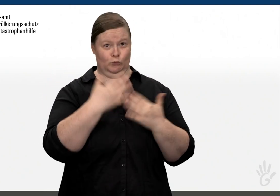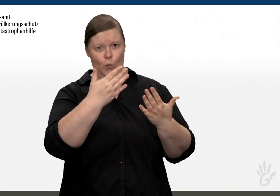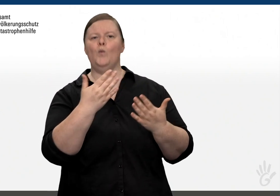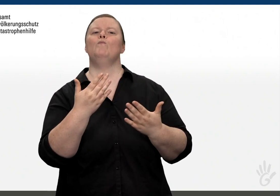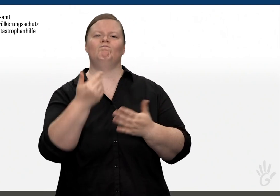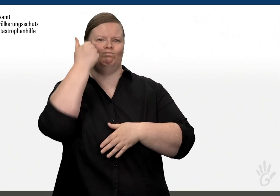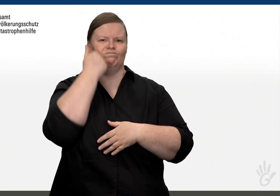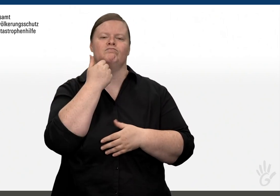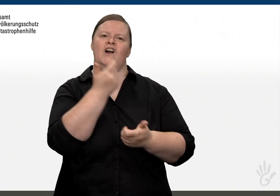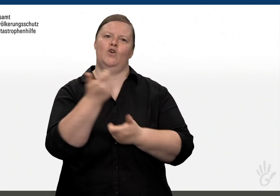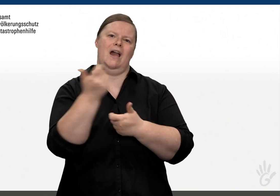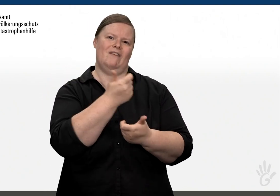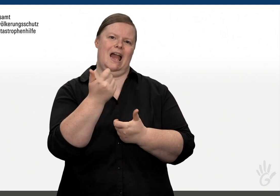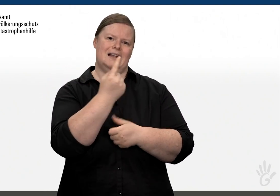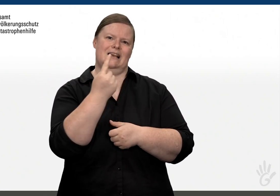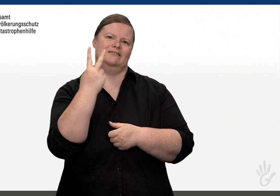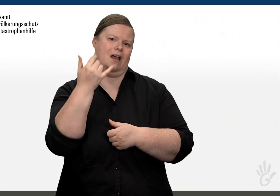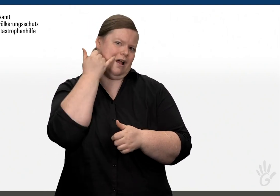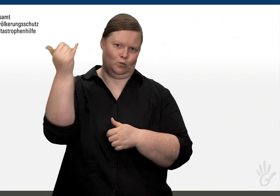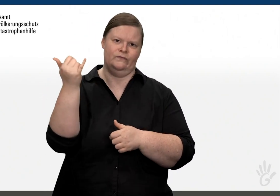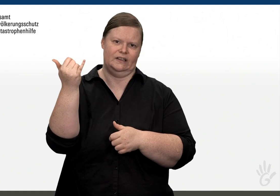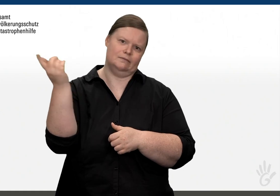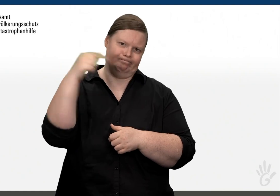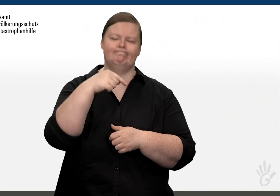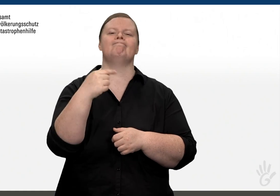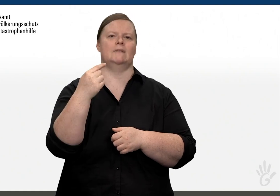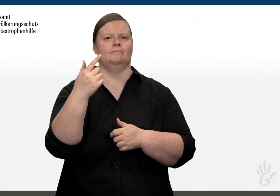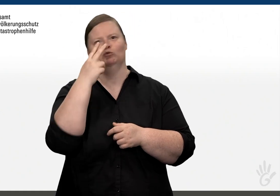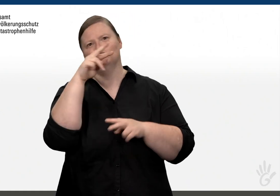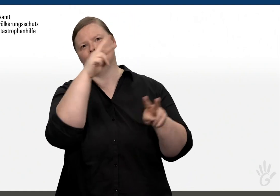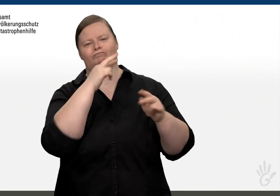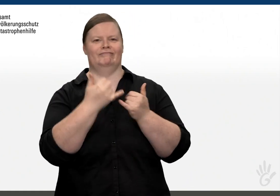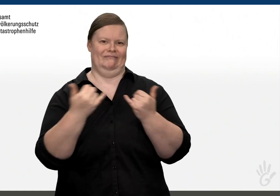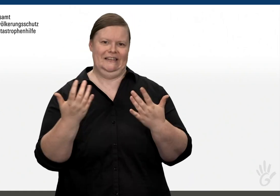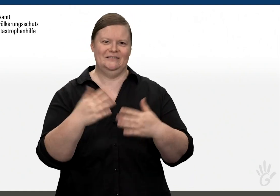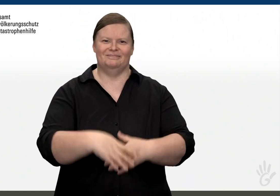Rufen Sie die Feuerwehr 112 an.